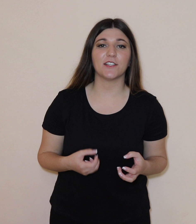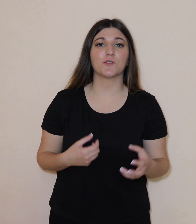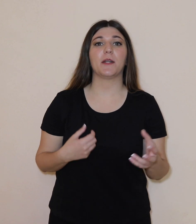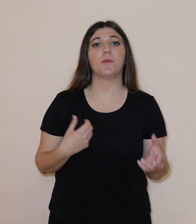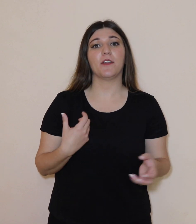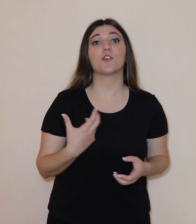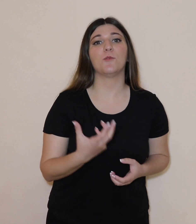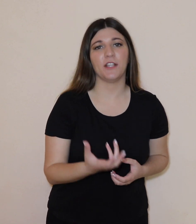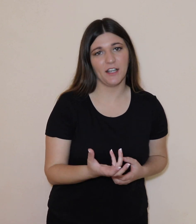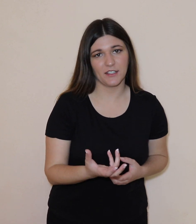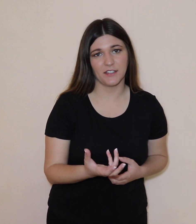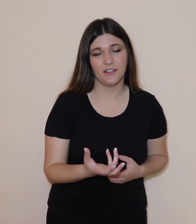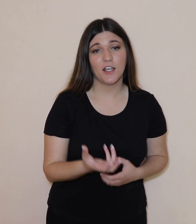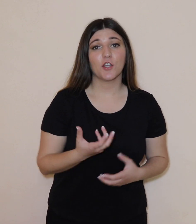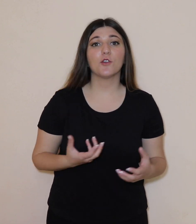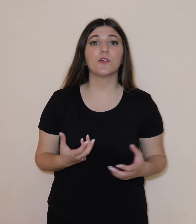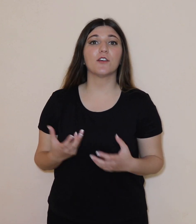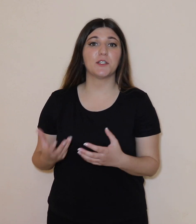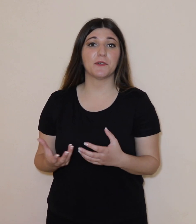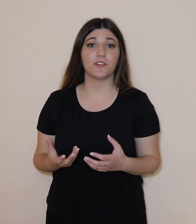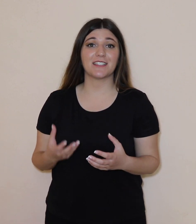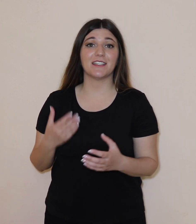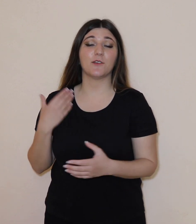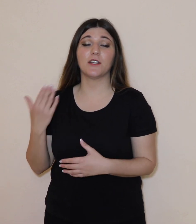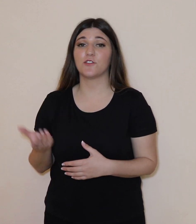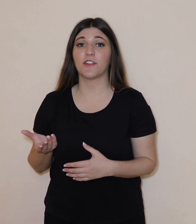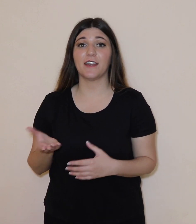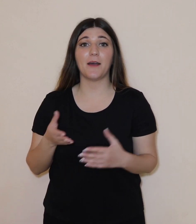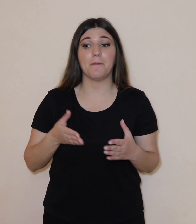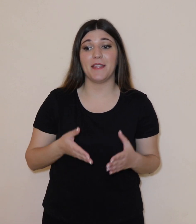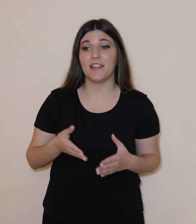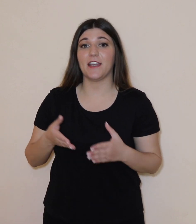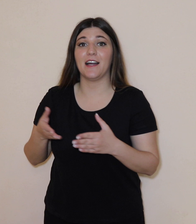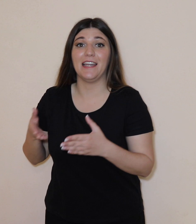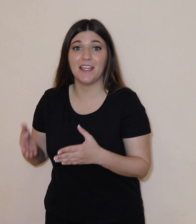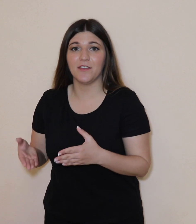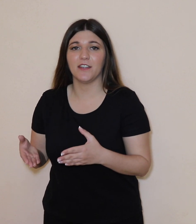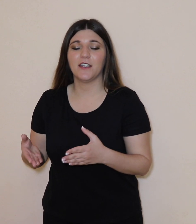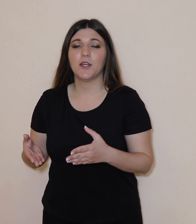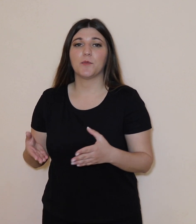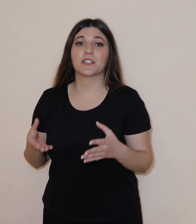signos para poder comunicarse. ¿Qué ocurre con las personas que tenían una sordera media-leve? Pues